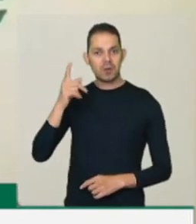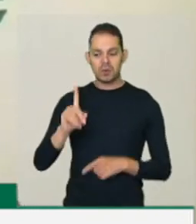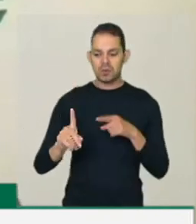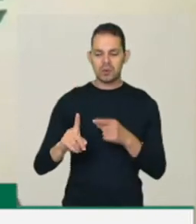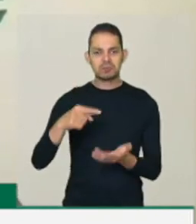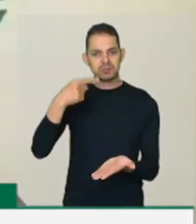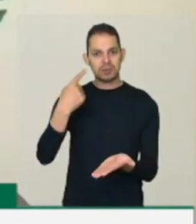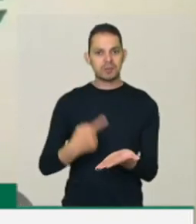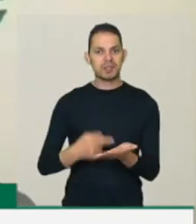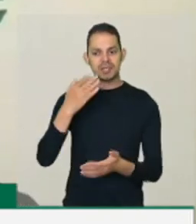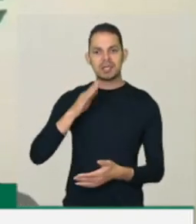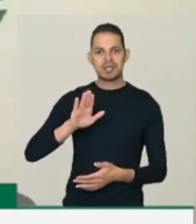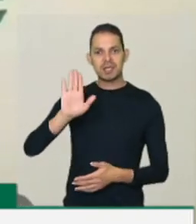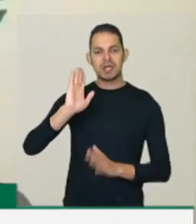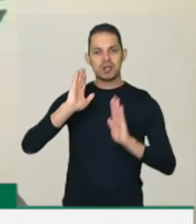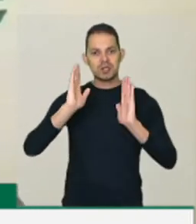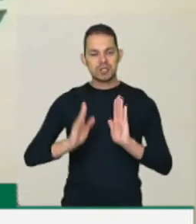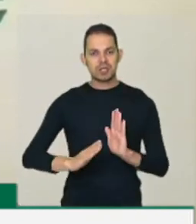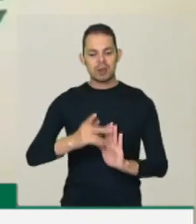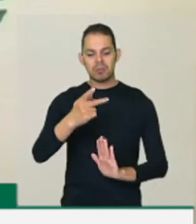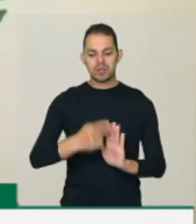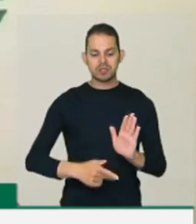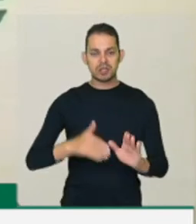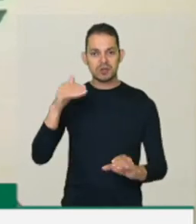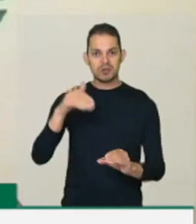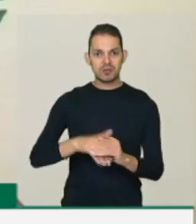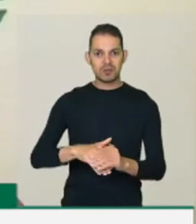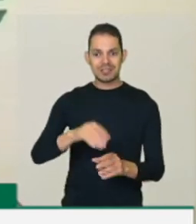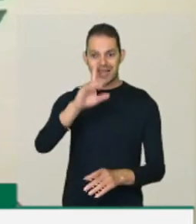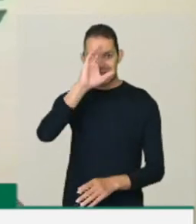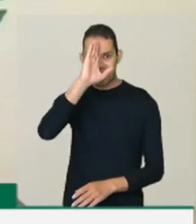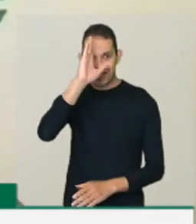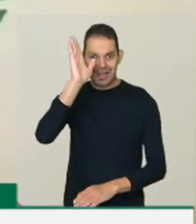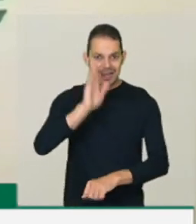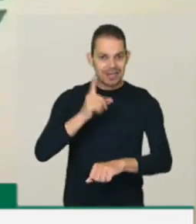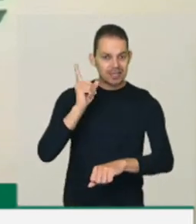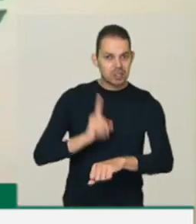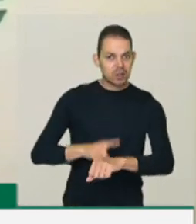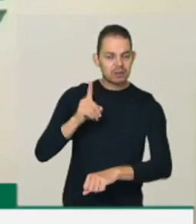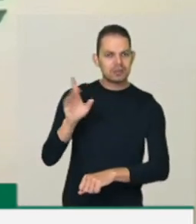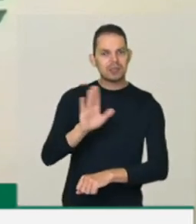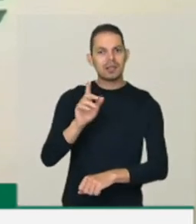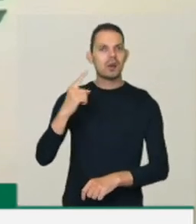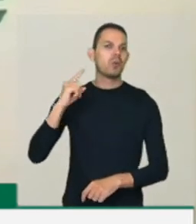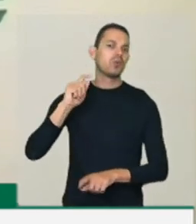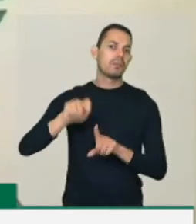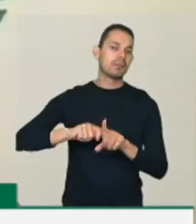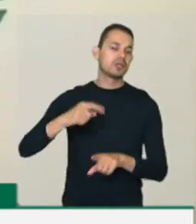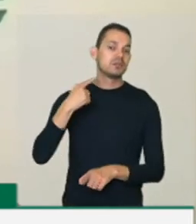LÍDERES PARA NÃO VOTAR ESSE PROJETO IMEDIATAMENTE MAS SÓ A PARTIR DE MAIO, VAI DAR TEMPO DE ASSUSTAR E CONFORME AS OBSERVAÇÕES QUE JÁ